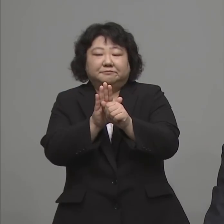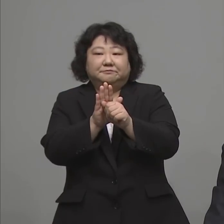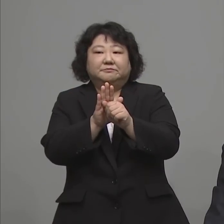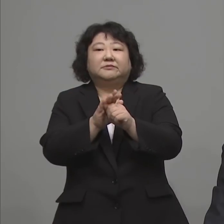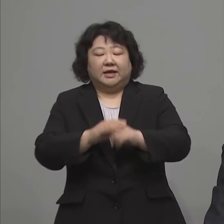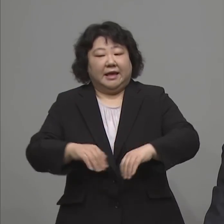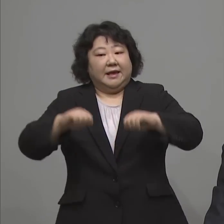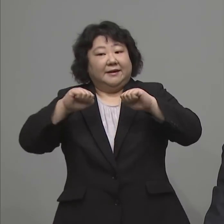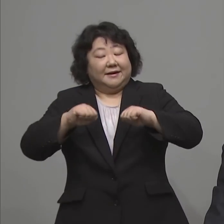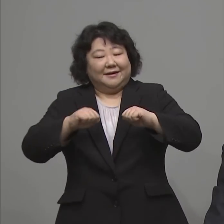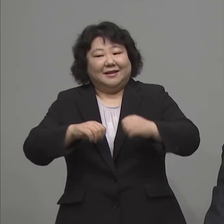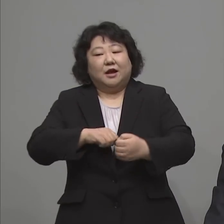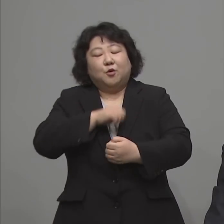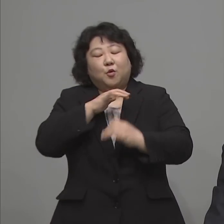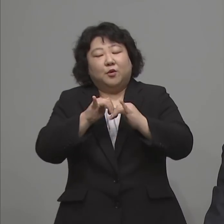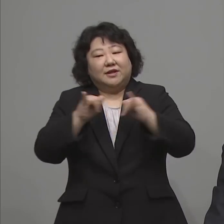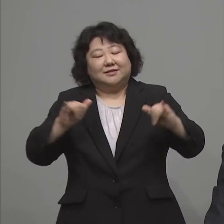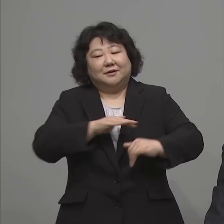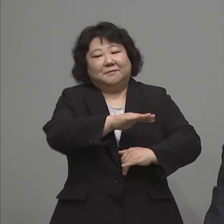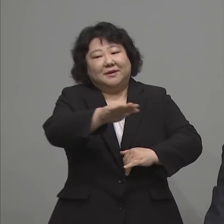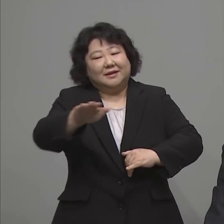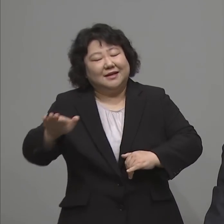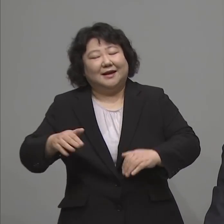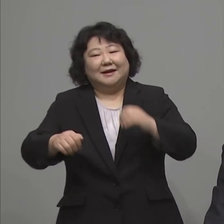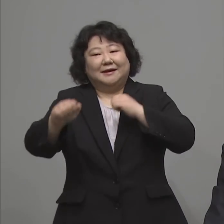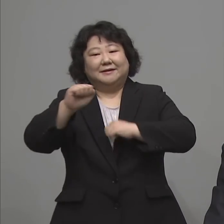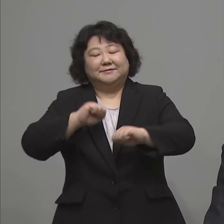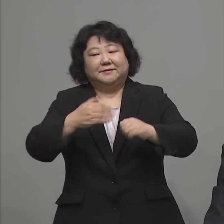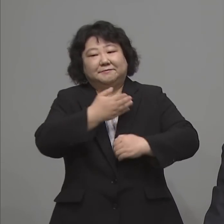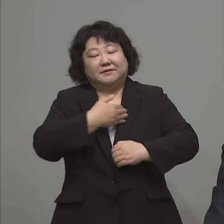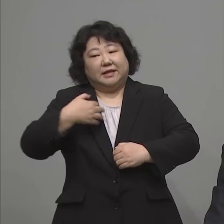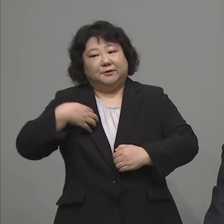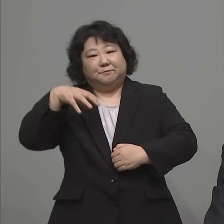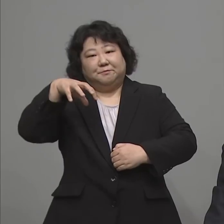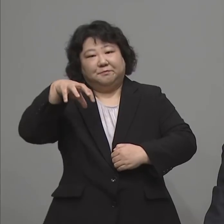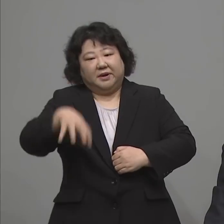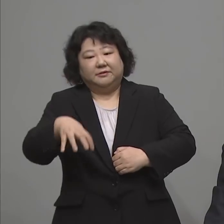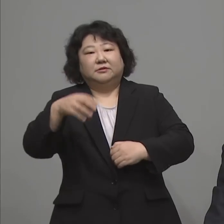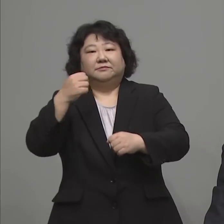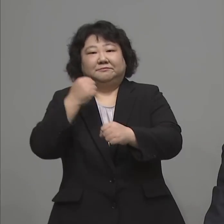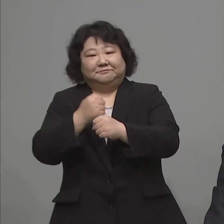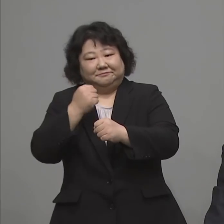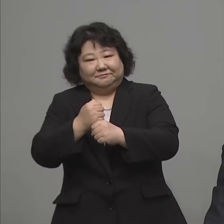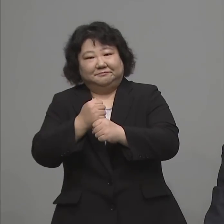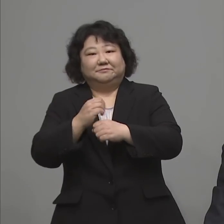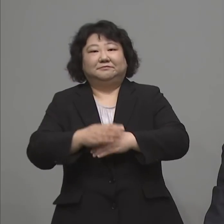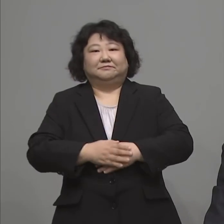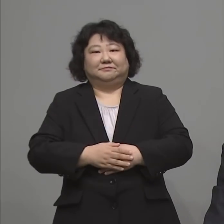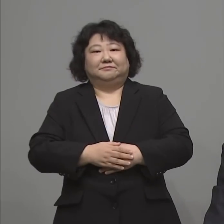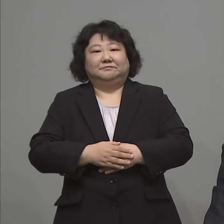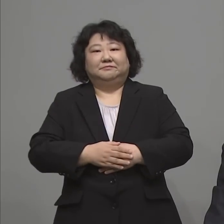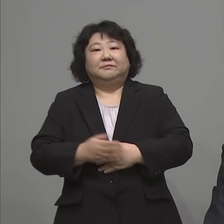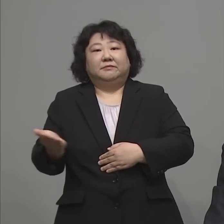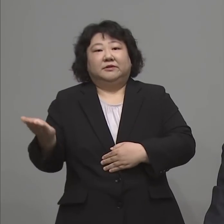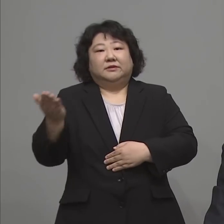元気な高齢者の皆さんに 活躍していただく 仕組みづくりなどを進めます 次に